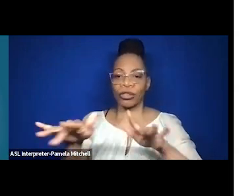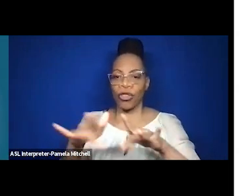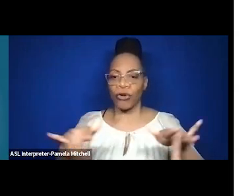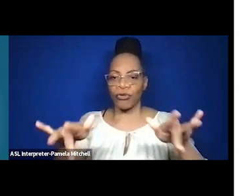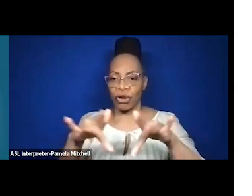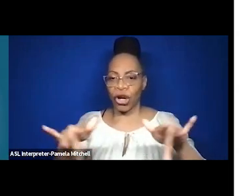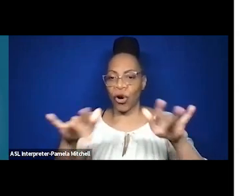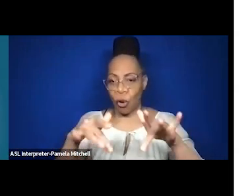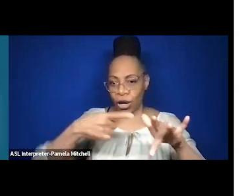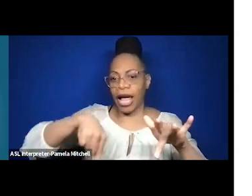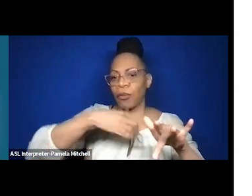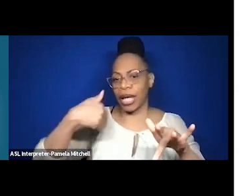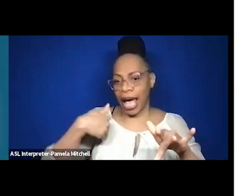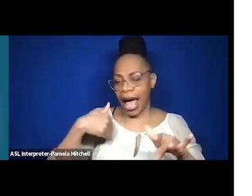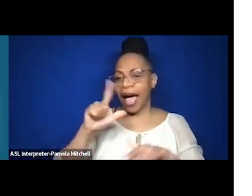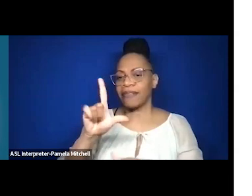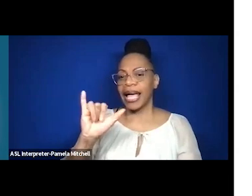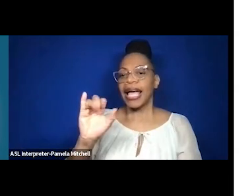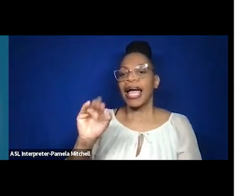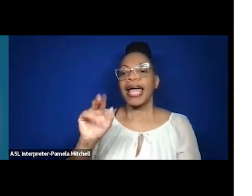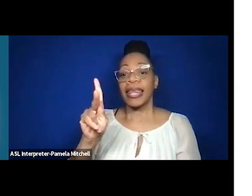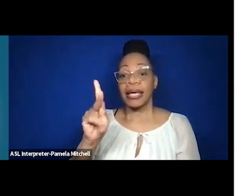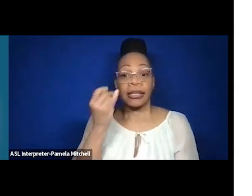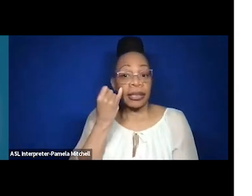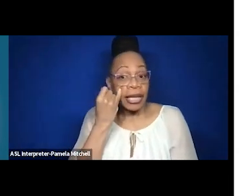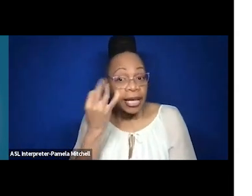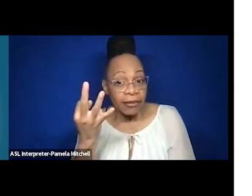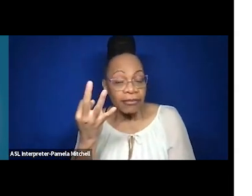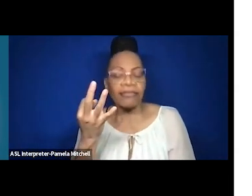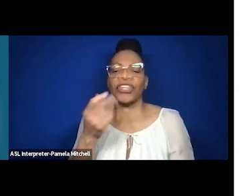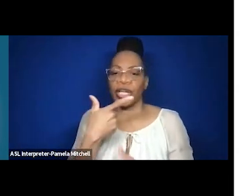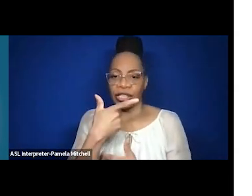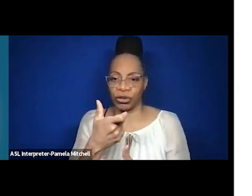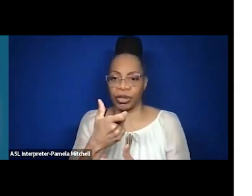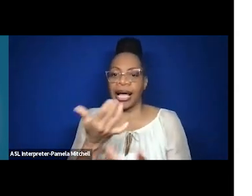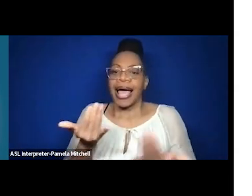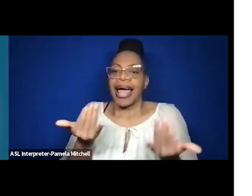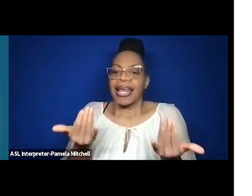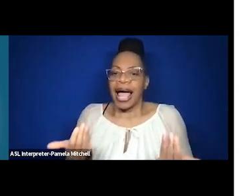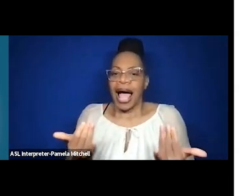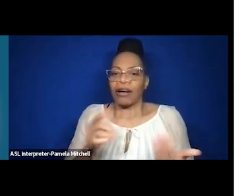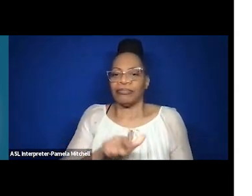tenemos un enlace para eso también si están interesados. Vamos a pasarle la palabra a Jarita Walker,